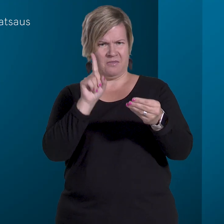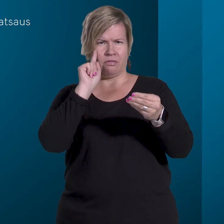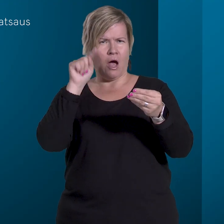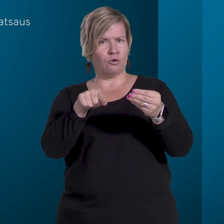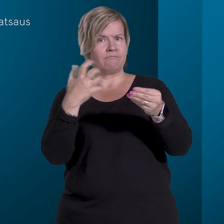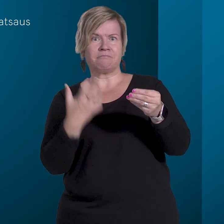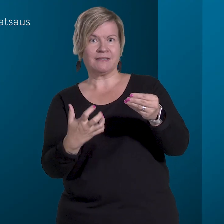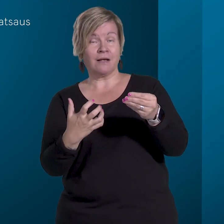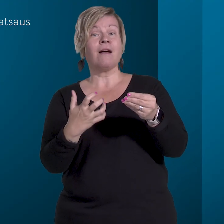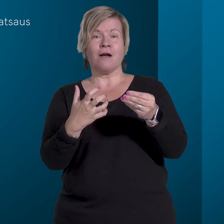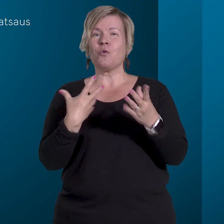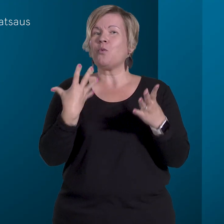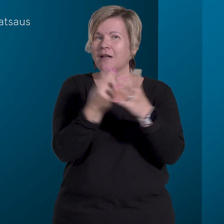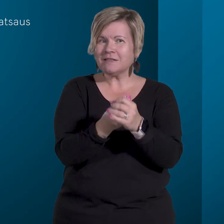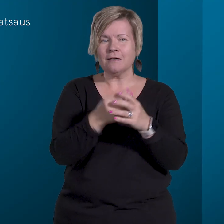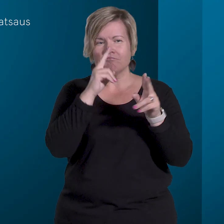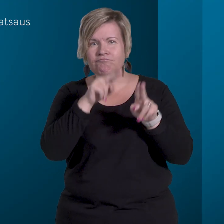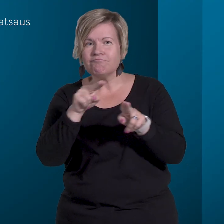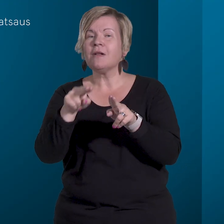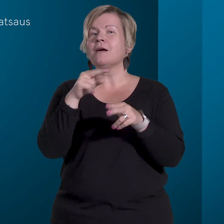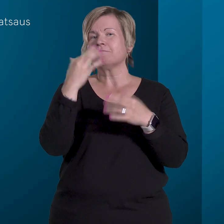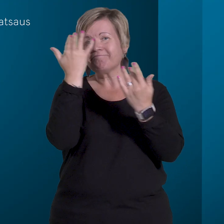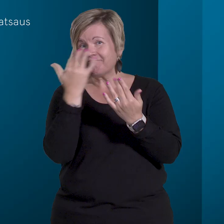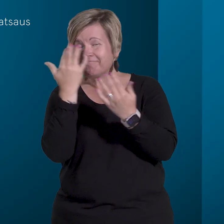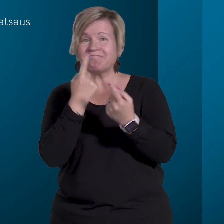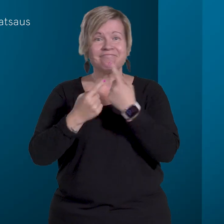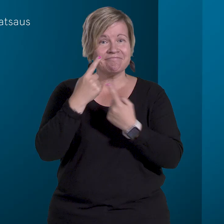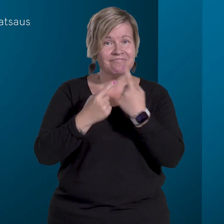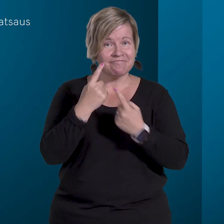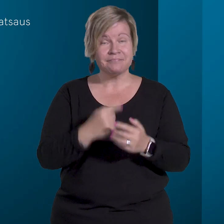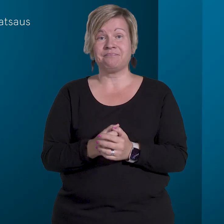eli toisin sanoen niiden tarkkaa merkitystä ei tiedetä.